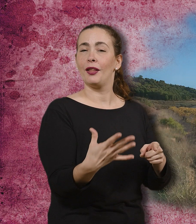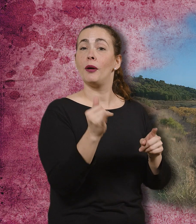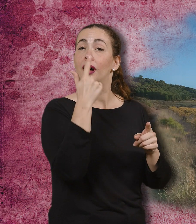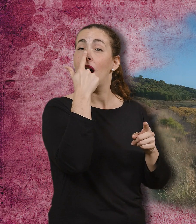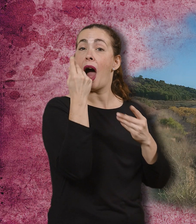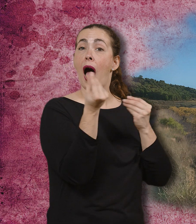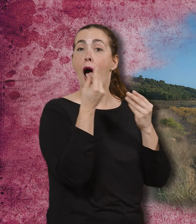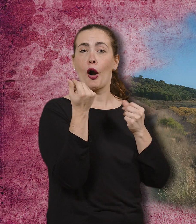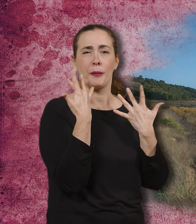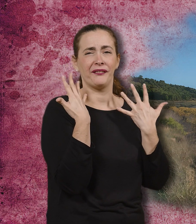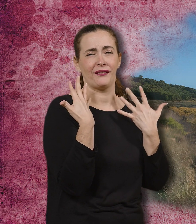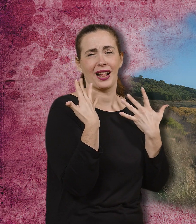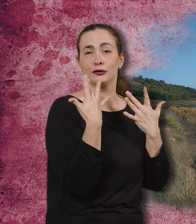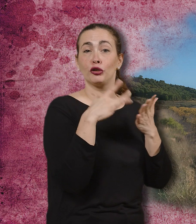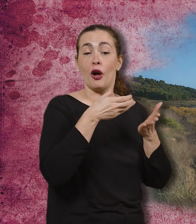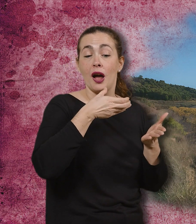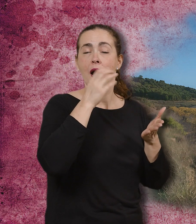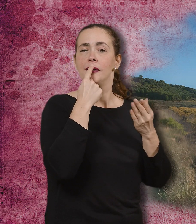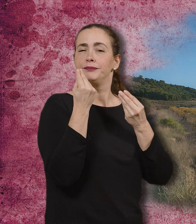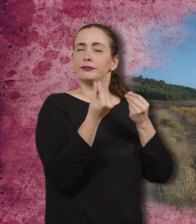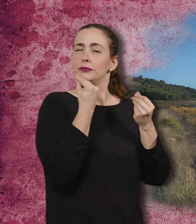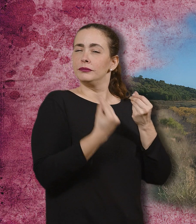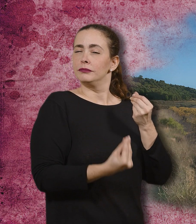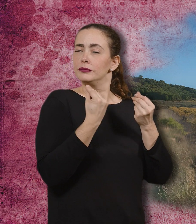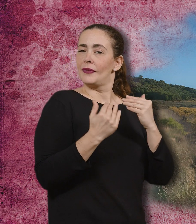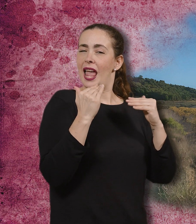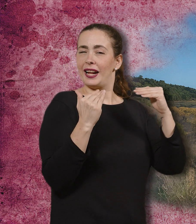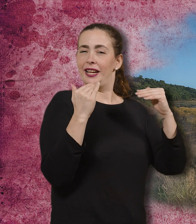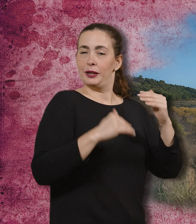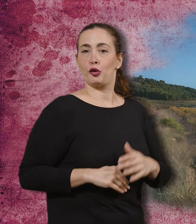aroma fresc i un pas en boca ampli i equilibrat.